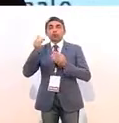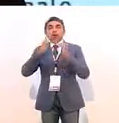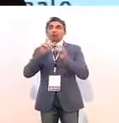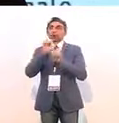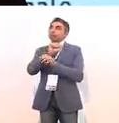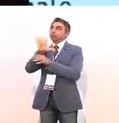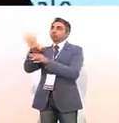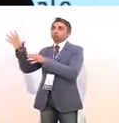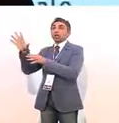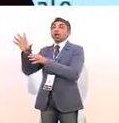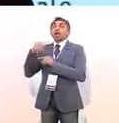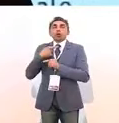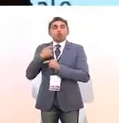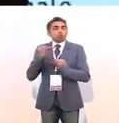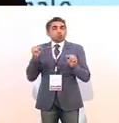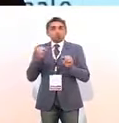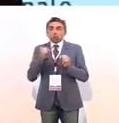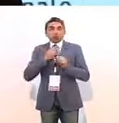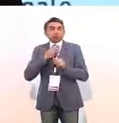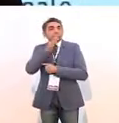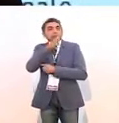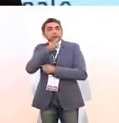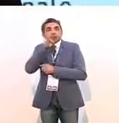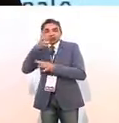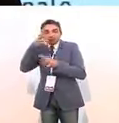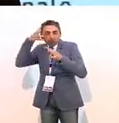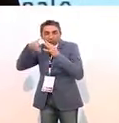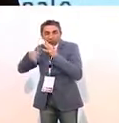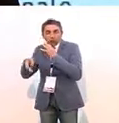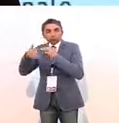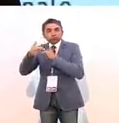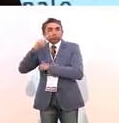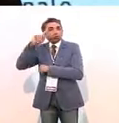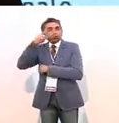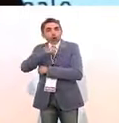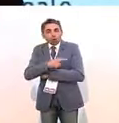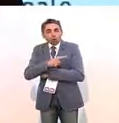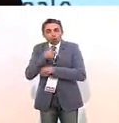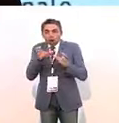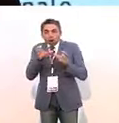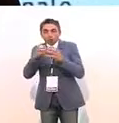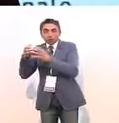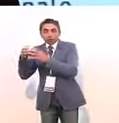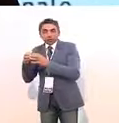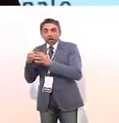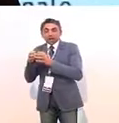abbiamo paura di andare nel fondo del dolore delle nostre comunità, a toccare con mano